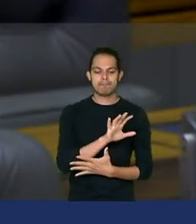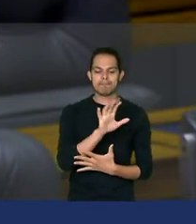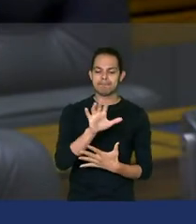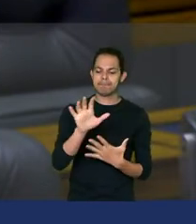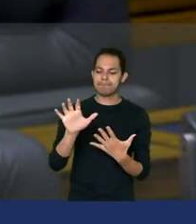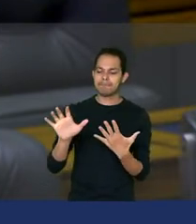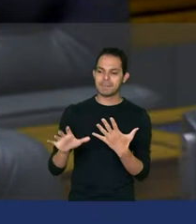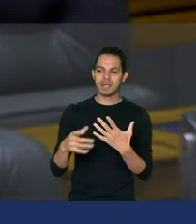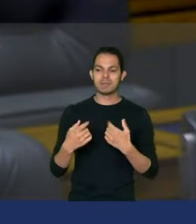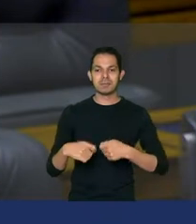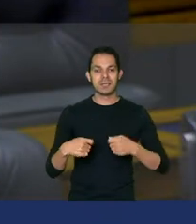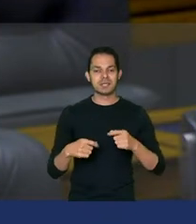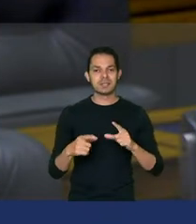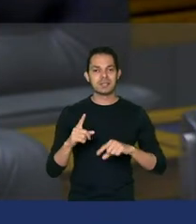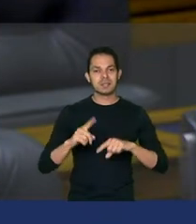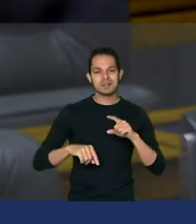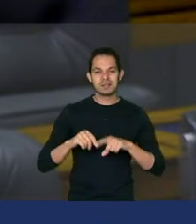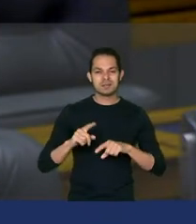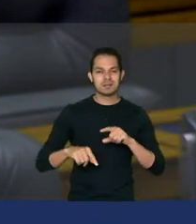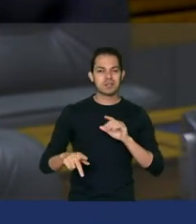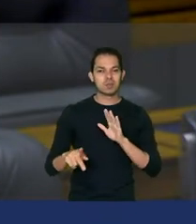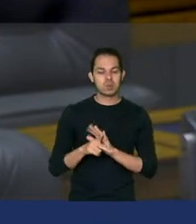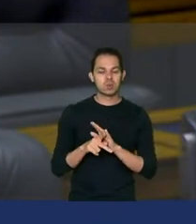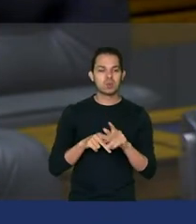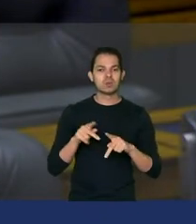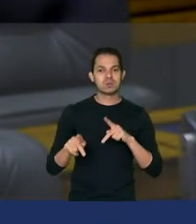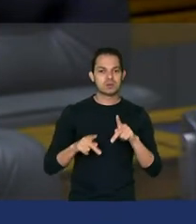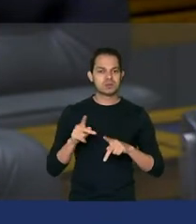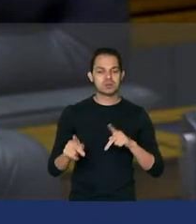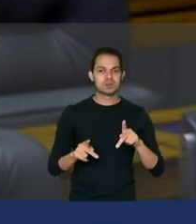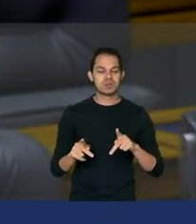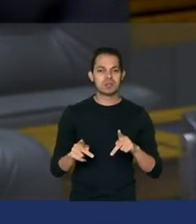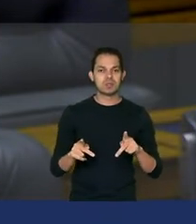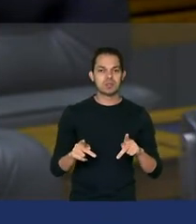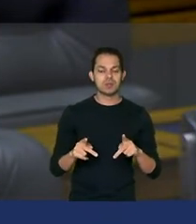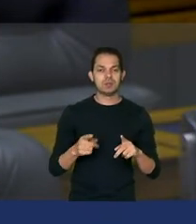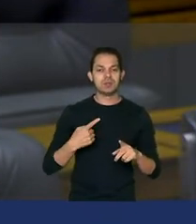ESTA CARGA TRIBUTÁRIA VAI TER UM CARIMBO DE DISTRIBUIÇÃO DE SETORES QUE SÃO CARENTES DE RECURSOS PÚBLICOS. NÓS